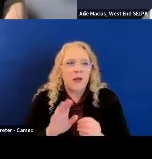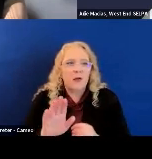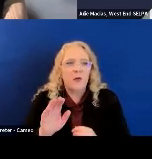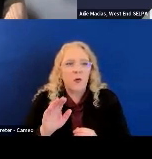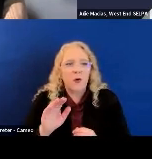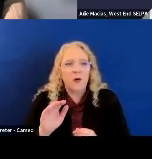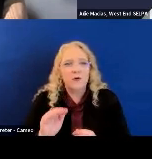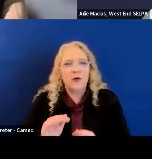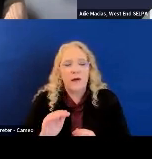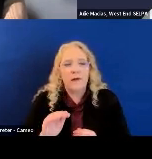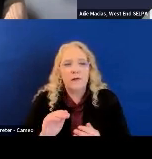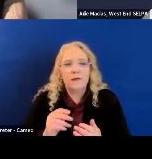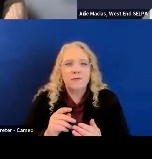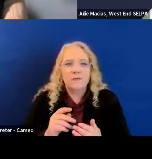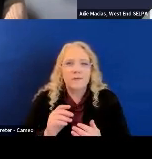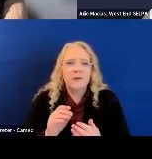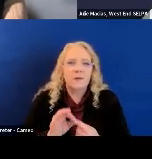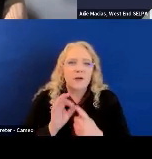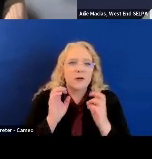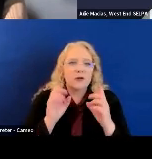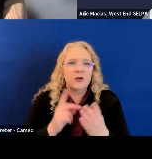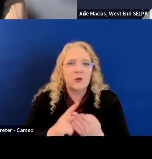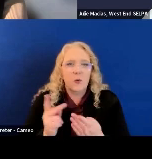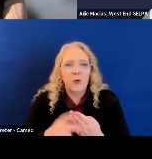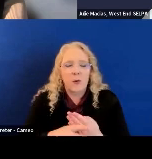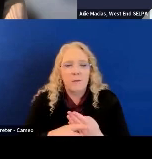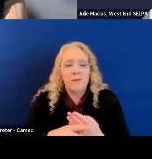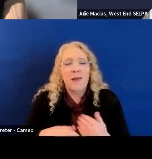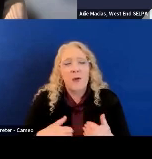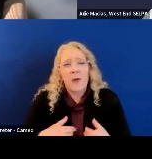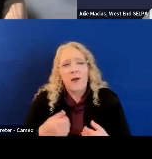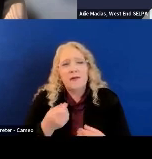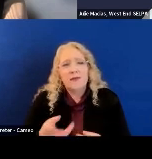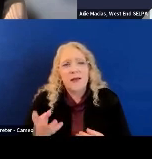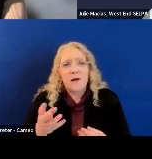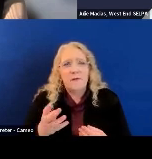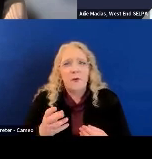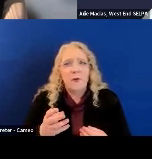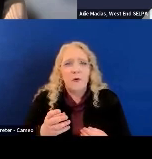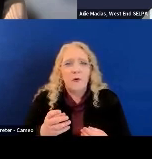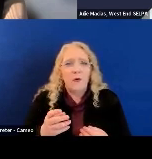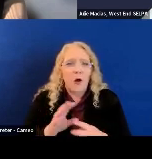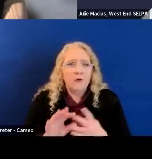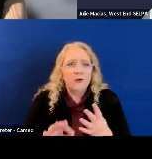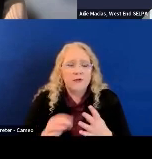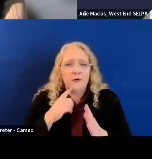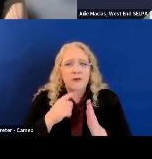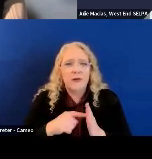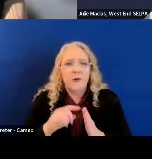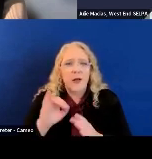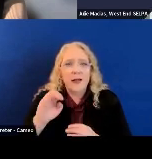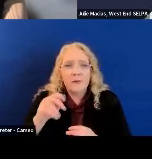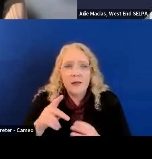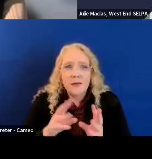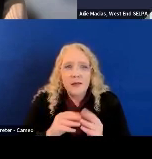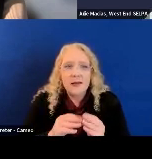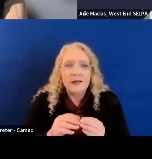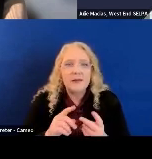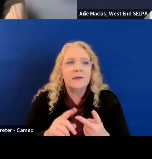usted tiene varias opciones, incluidas reuniones del equipo de IEP,